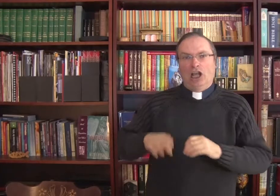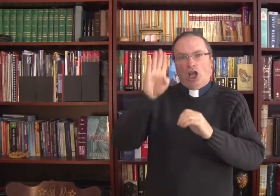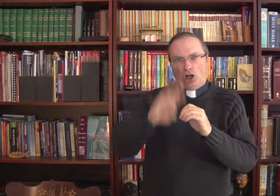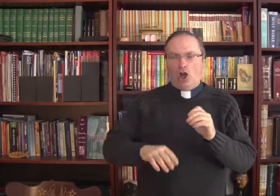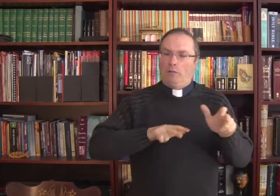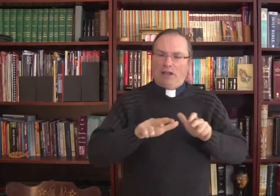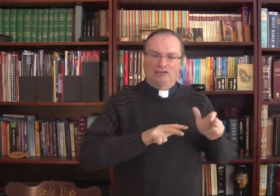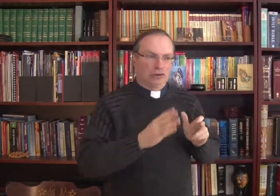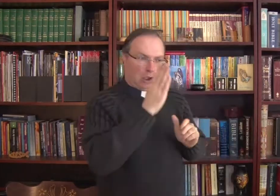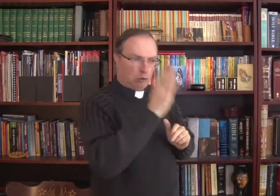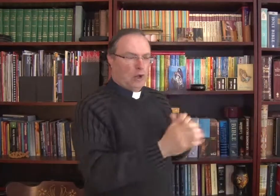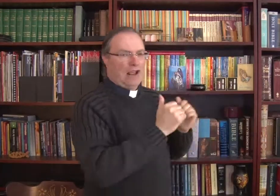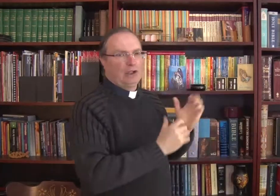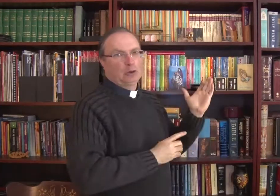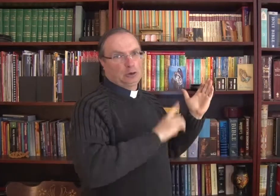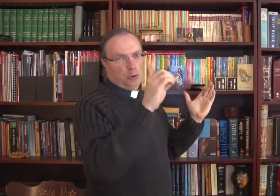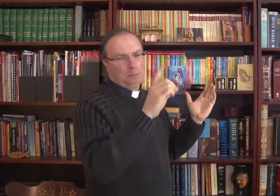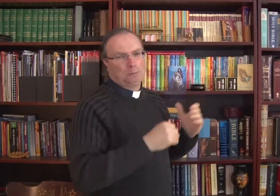que de marcher droit avec Dieu.